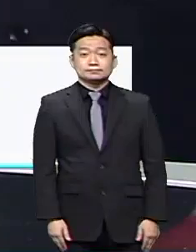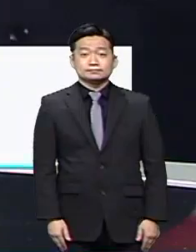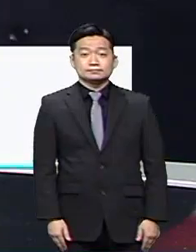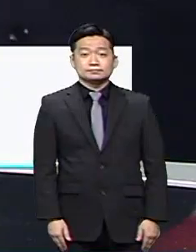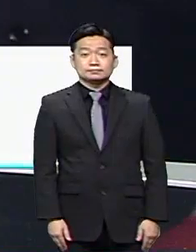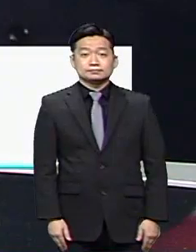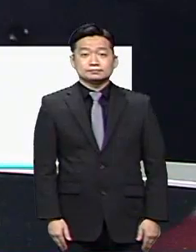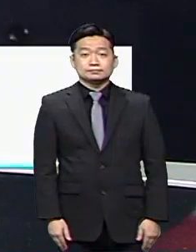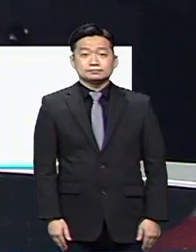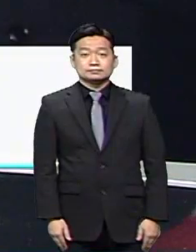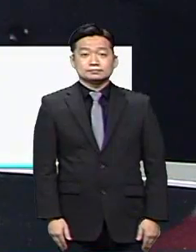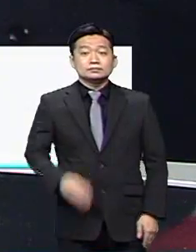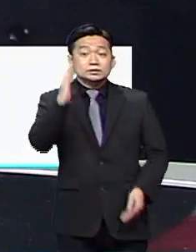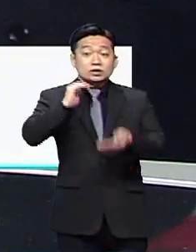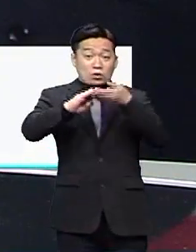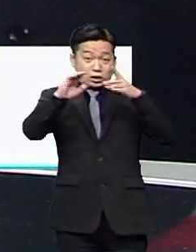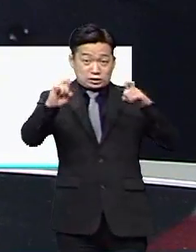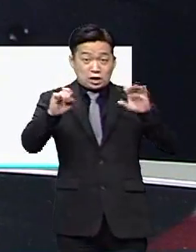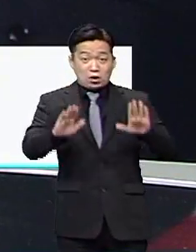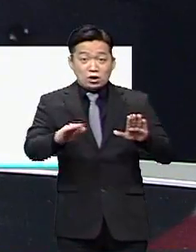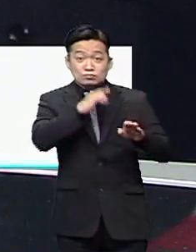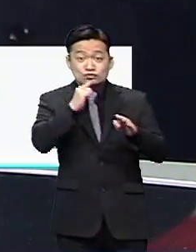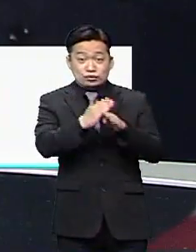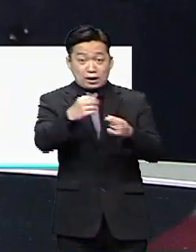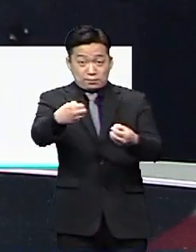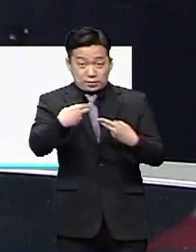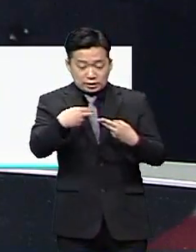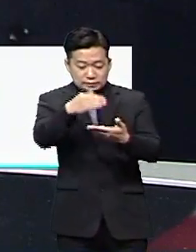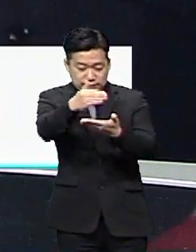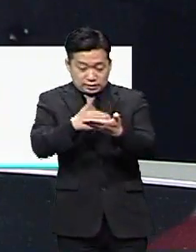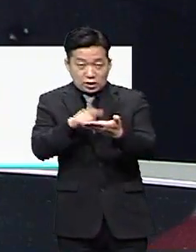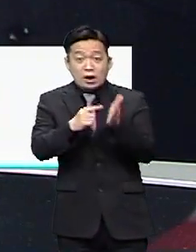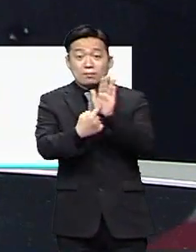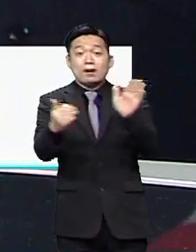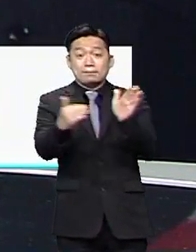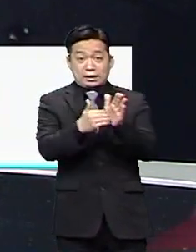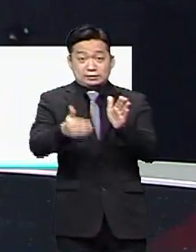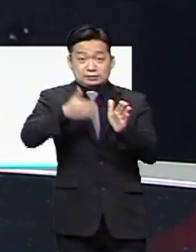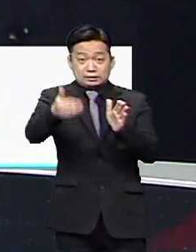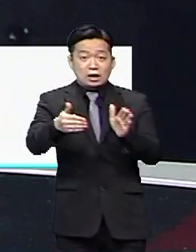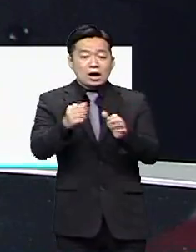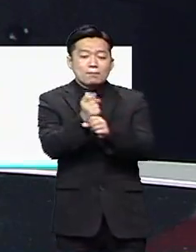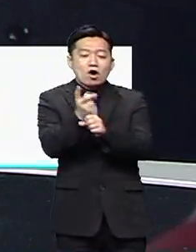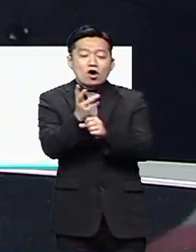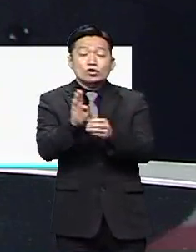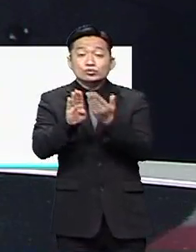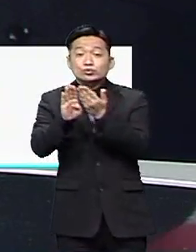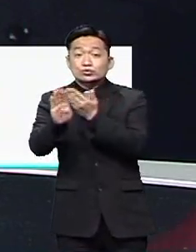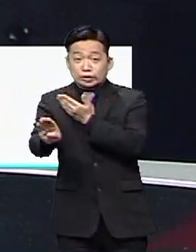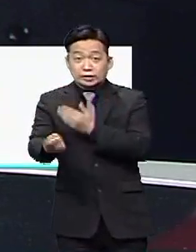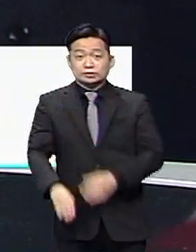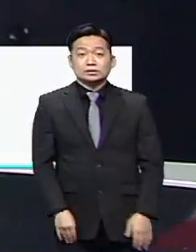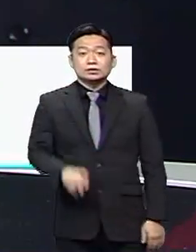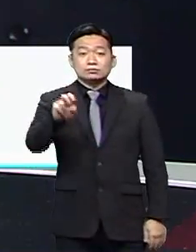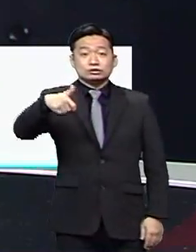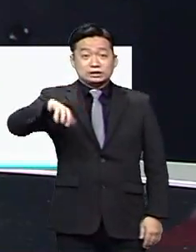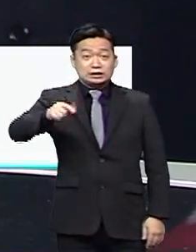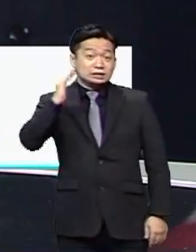(앵커) 청와대에는 오늘 북한이 보내온 통지문 내용을 발표하고 나서 한 몇 시간 뒤에 문재인 대통령과 김정은 위원장이